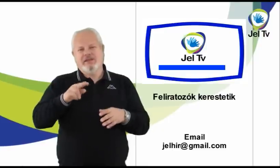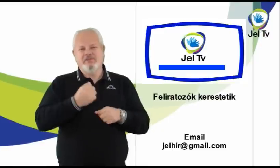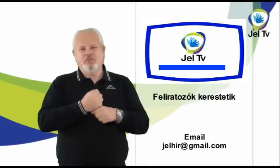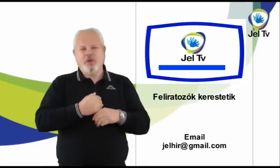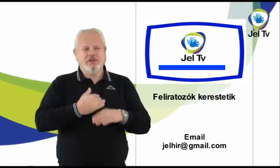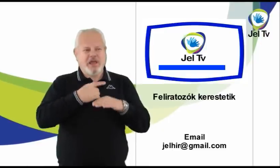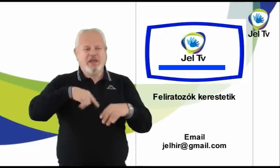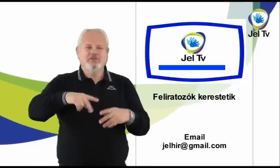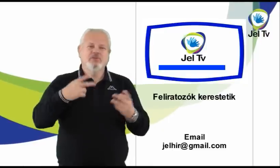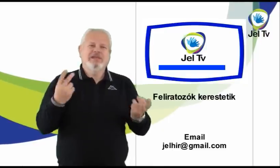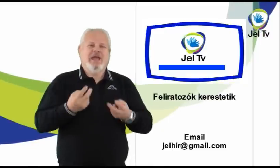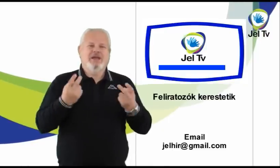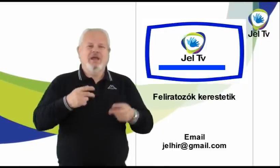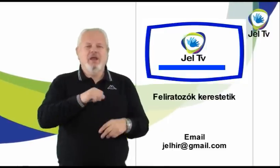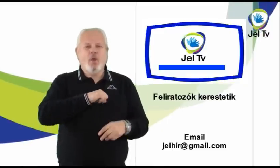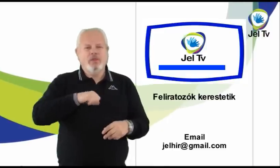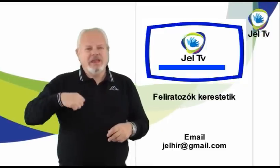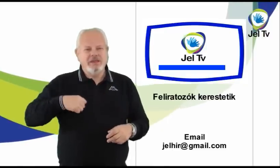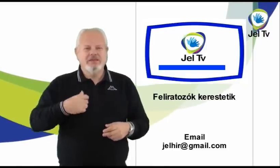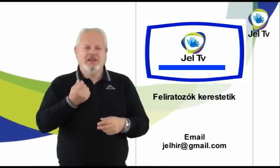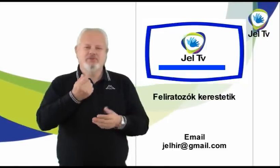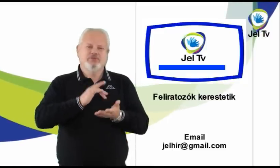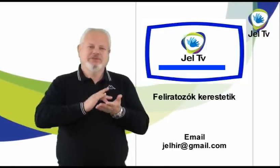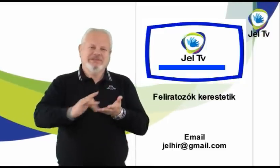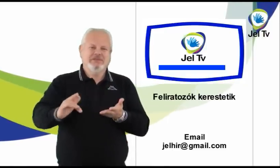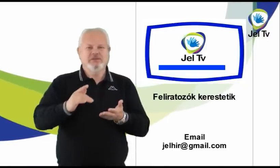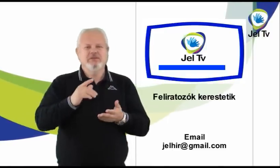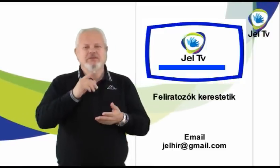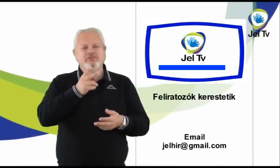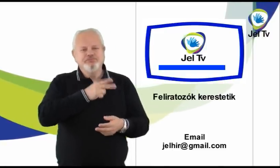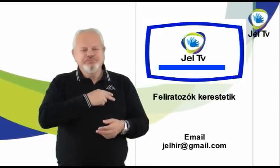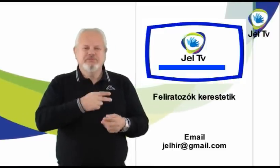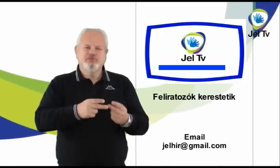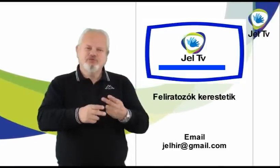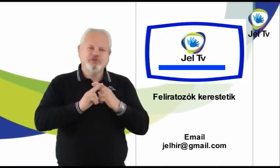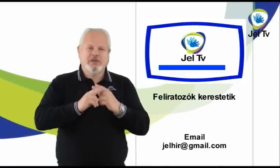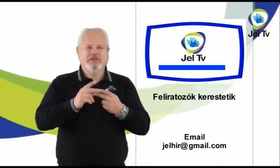Emiatt a Jel Tv munkatársai keresnek olyan önkénteseket, akik szívesen vállalják ezt a munkát.